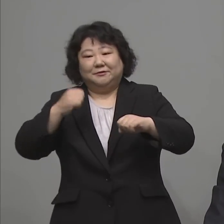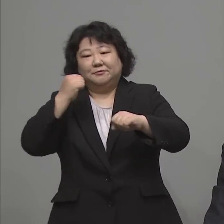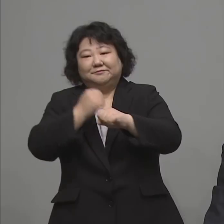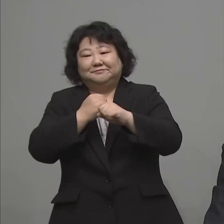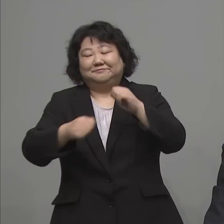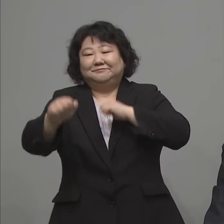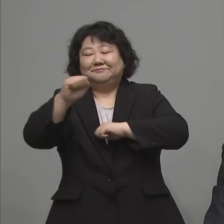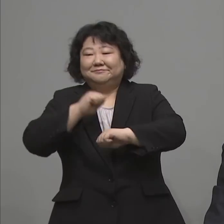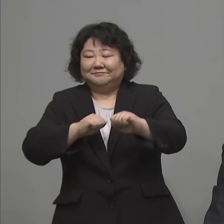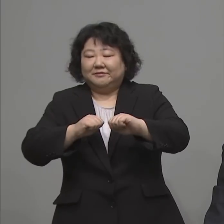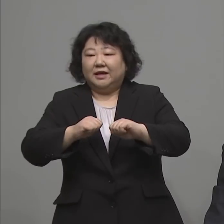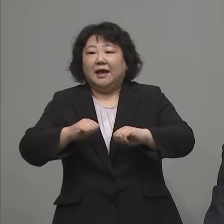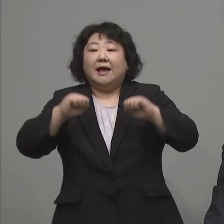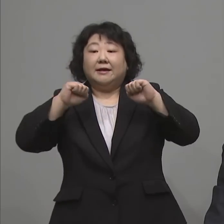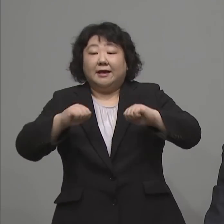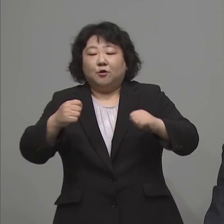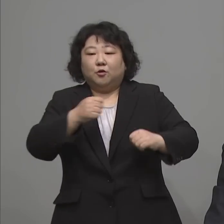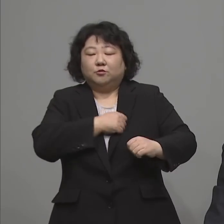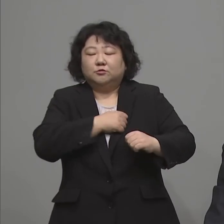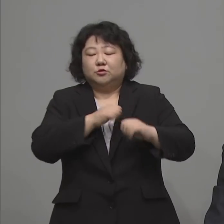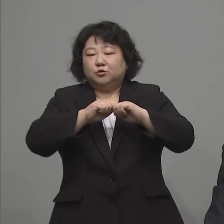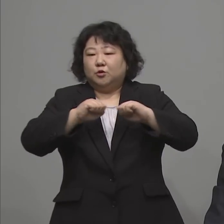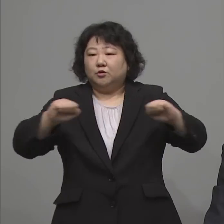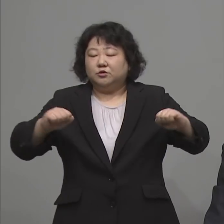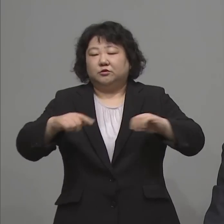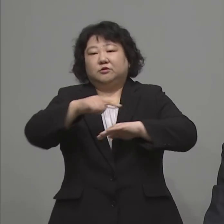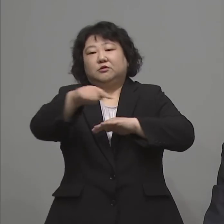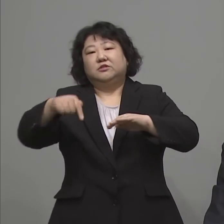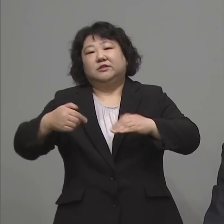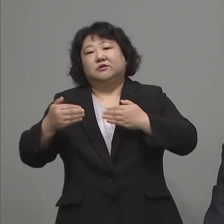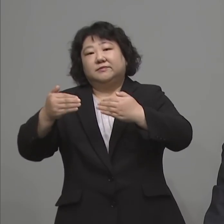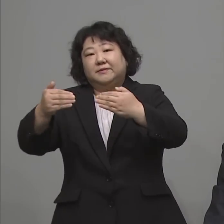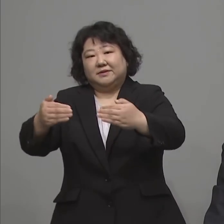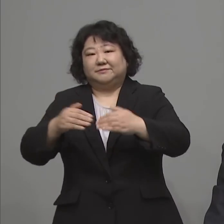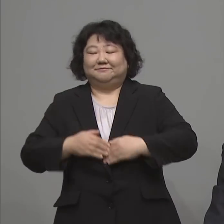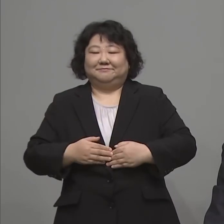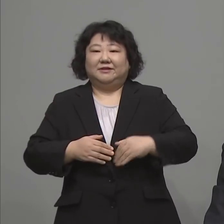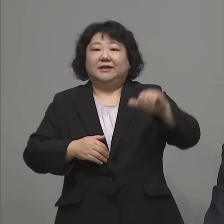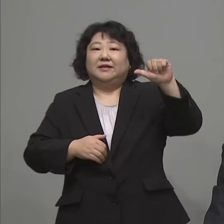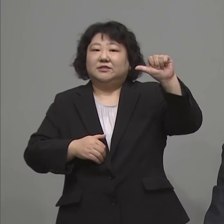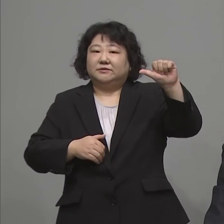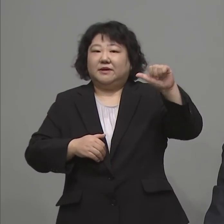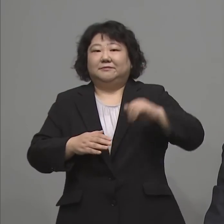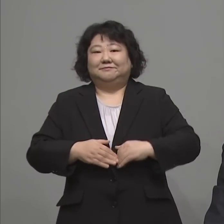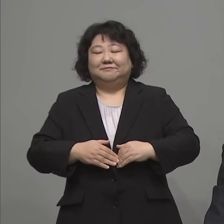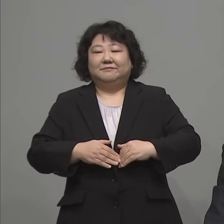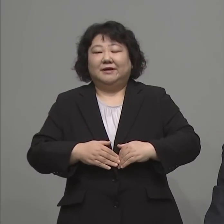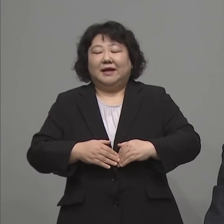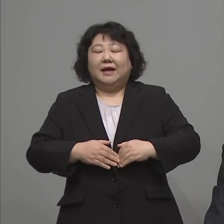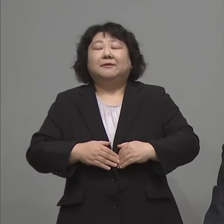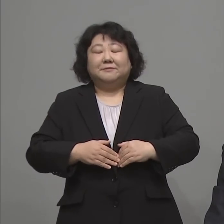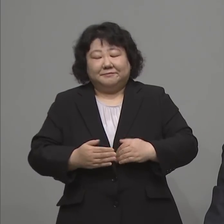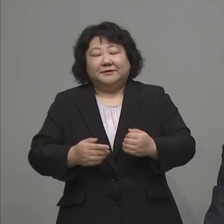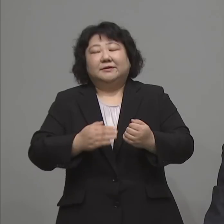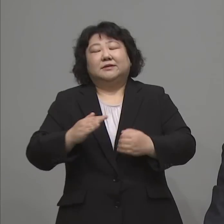健康長寿“とちぎ” を進めます 5つ目の柱は 成長力あふれる“とちぎ”です